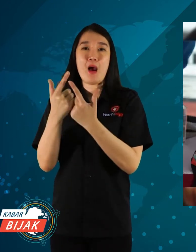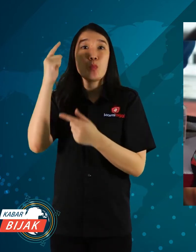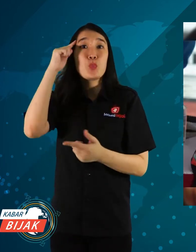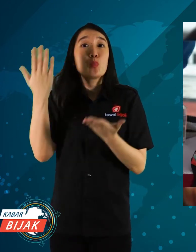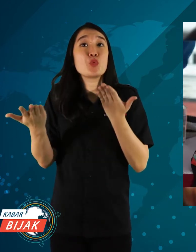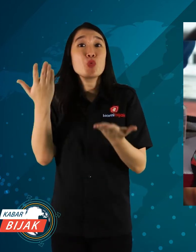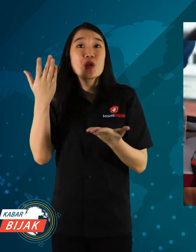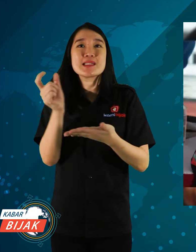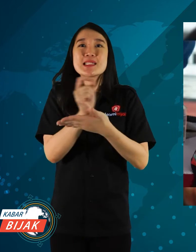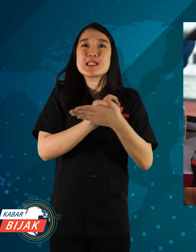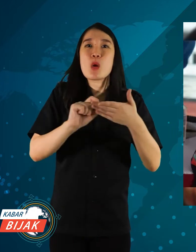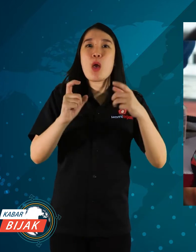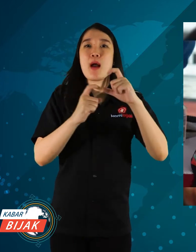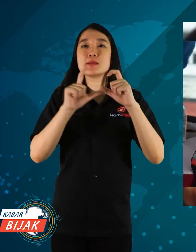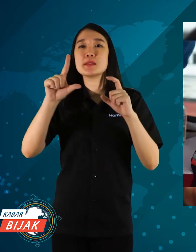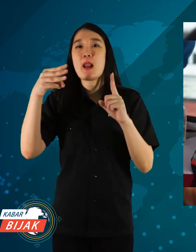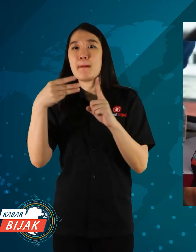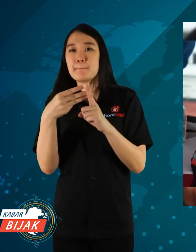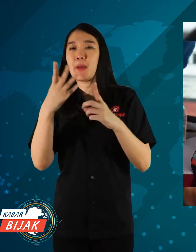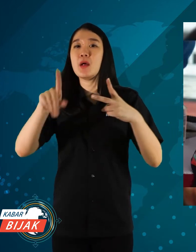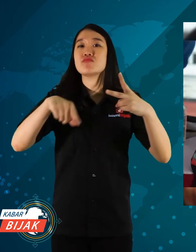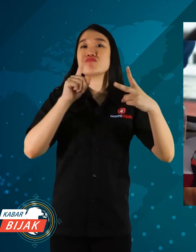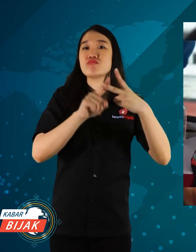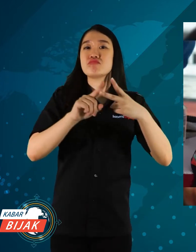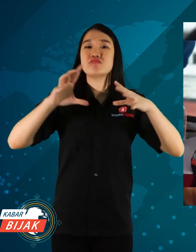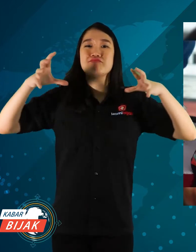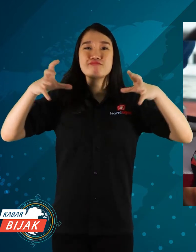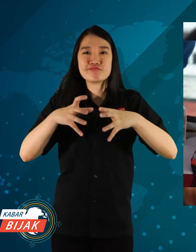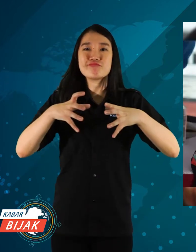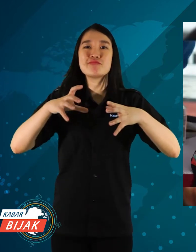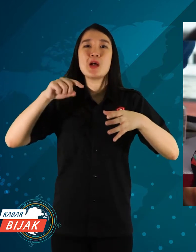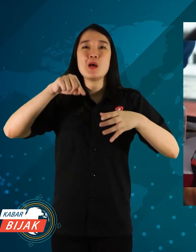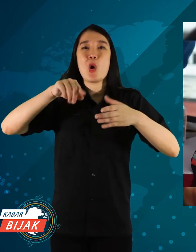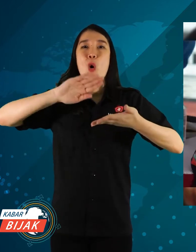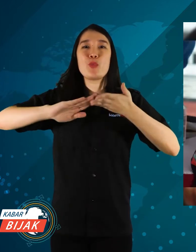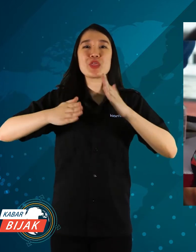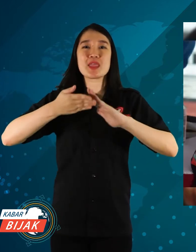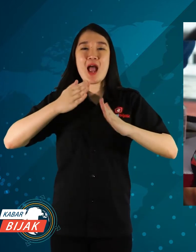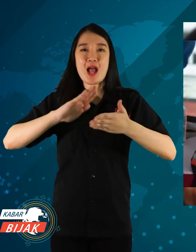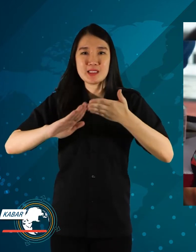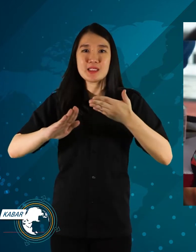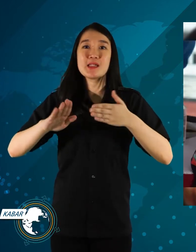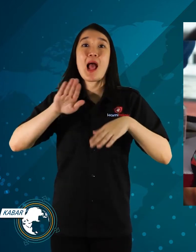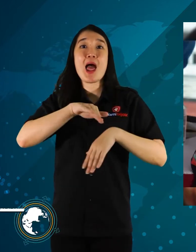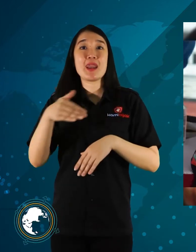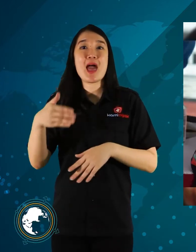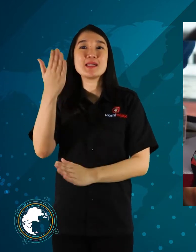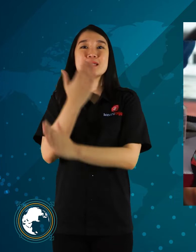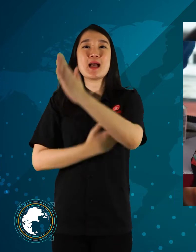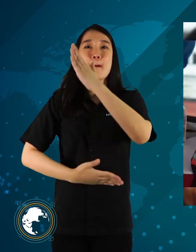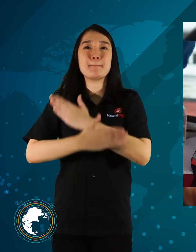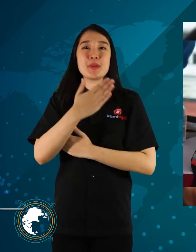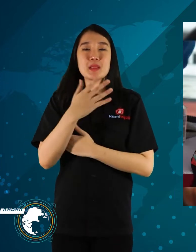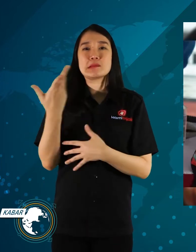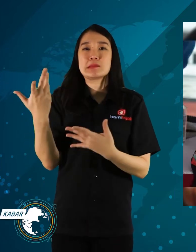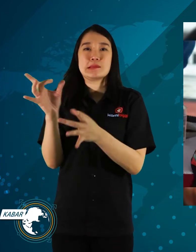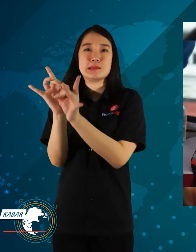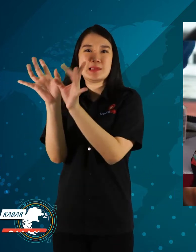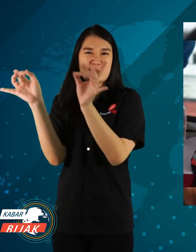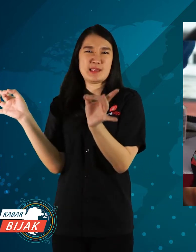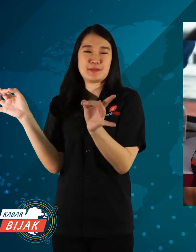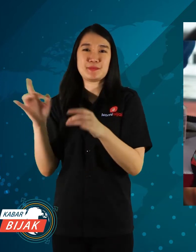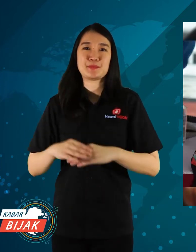mungkin sekolah SLB, komunitas anak Disabilitas, dan lain-lain